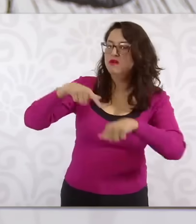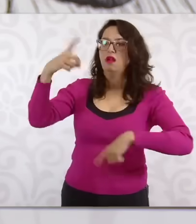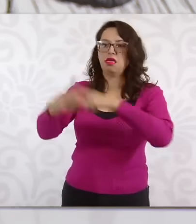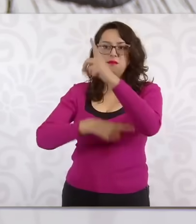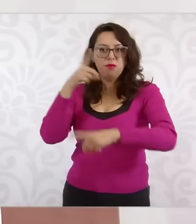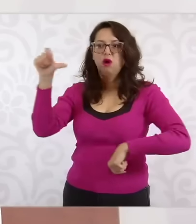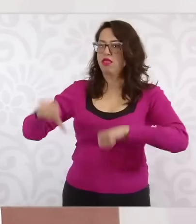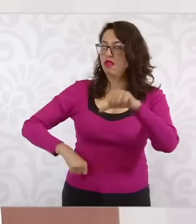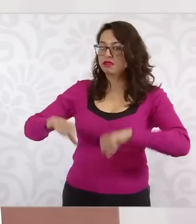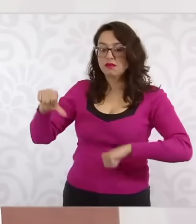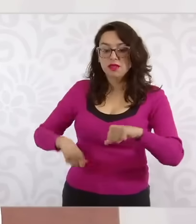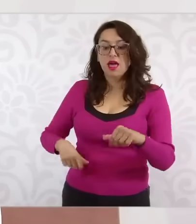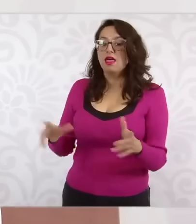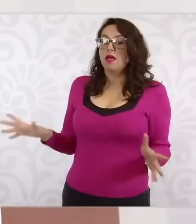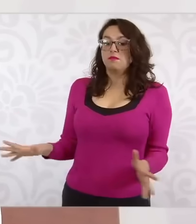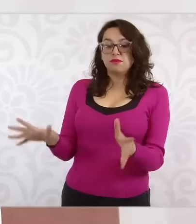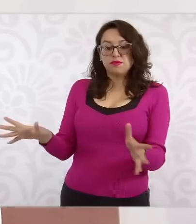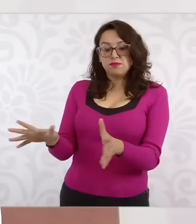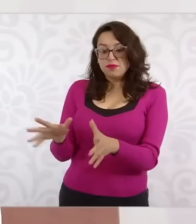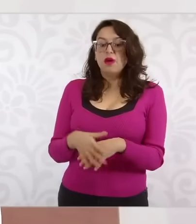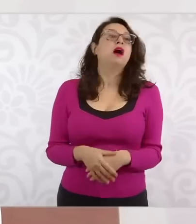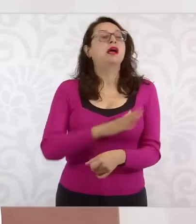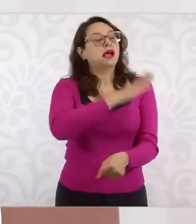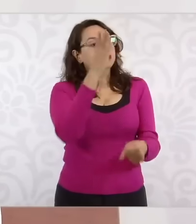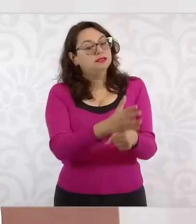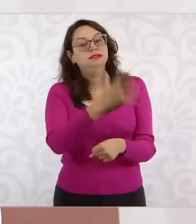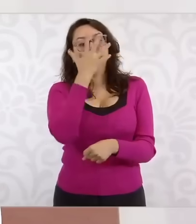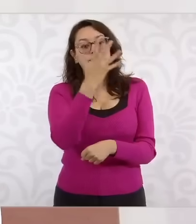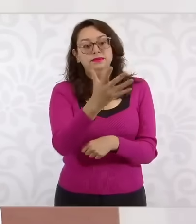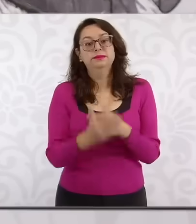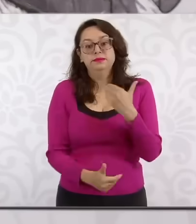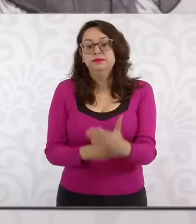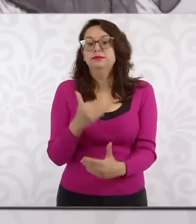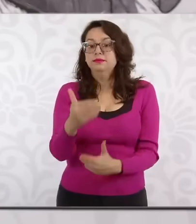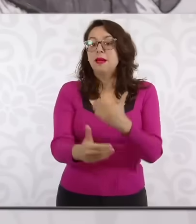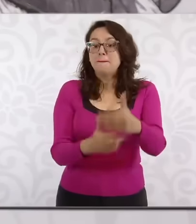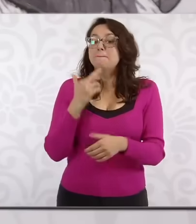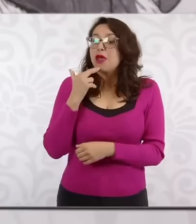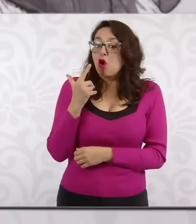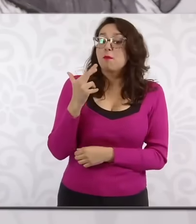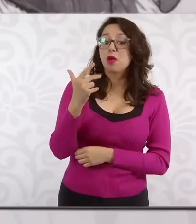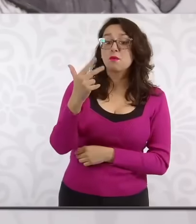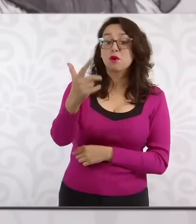mismo tiempo la disminución de la impunidad, pues dan resultados, que la estrategia nos